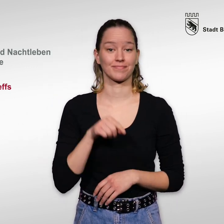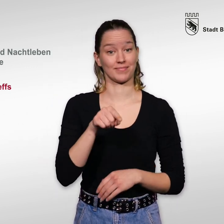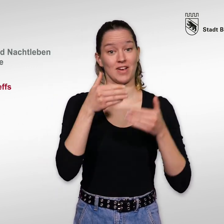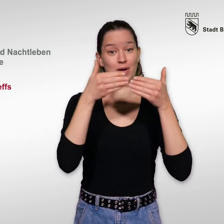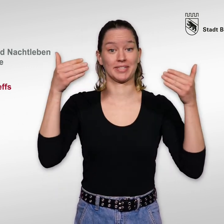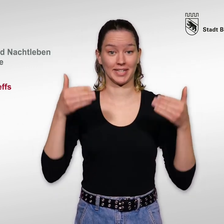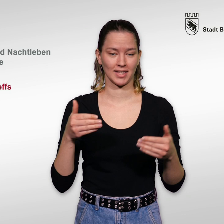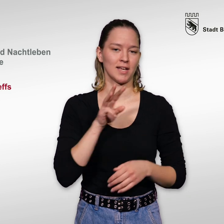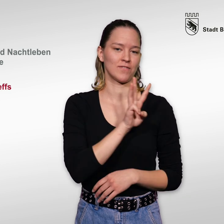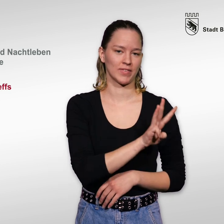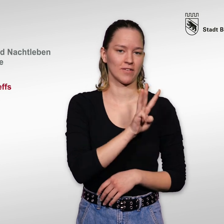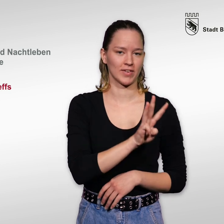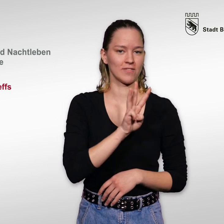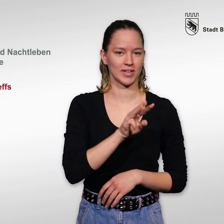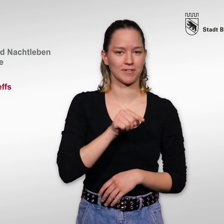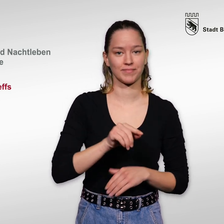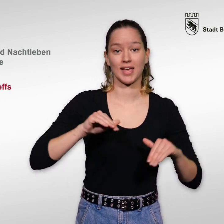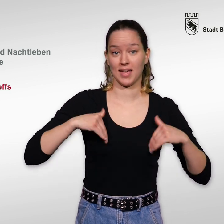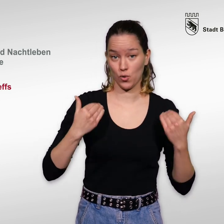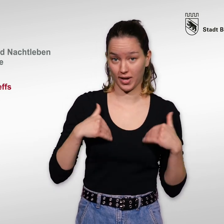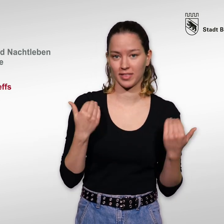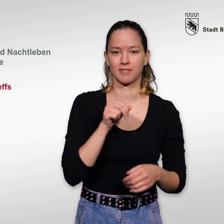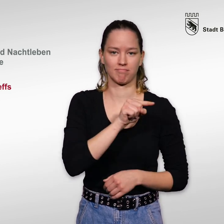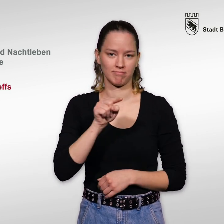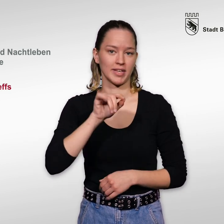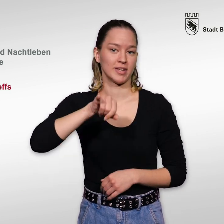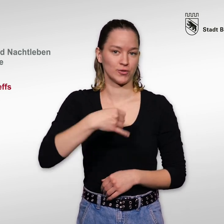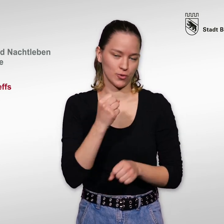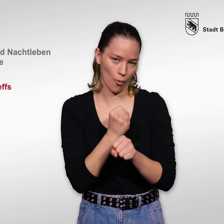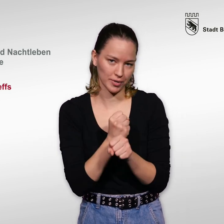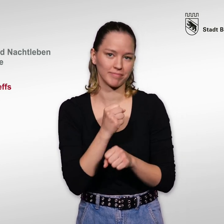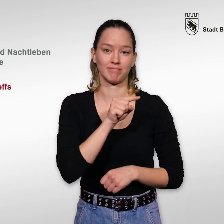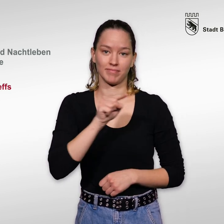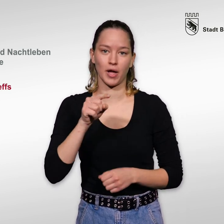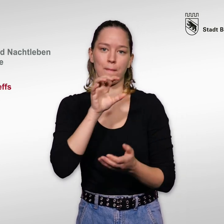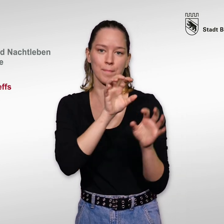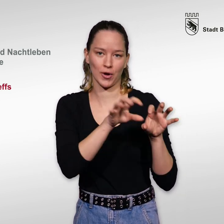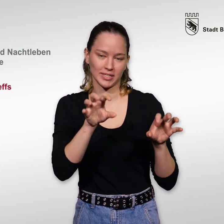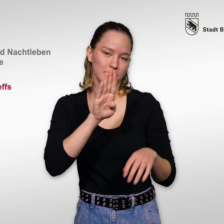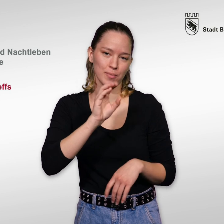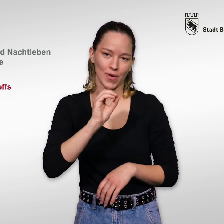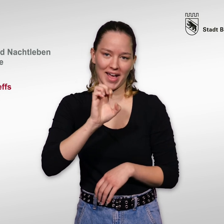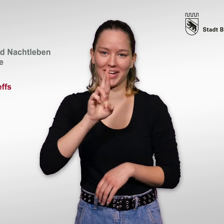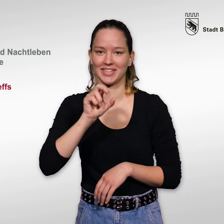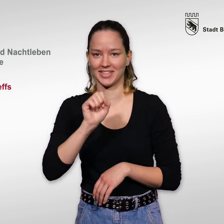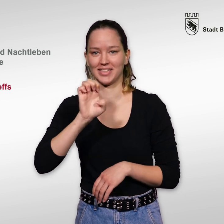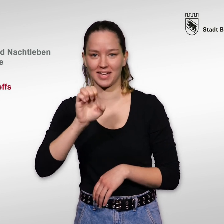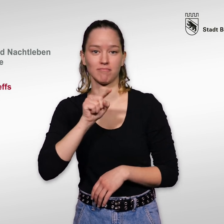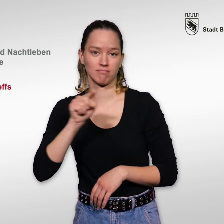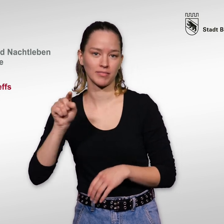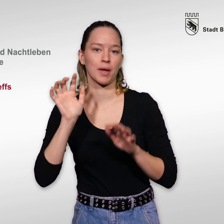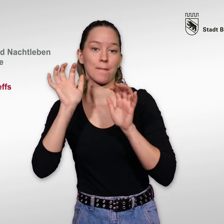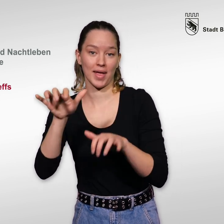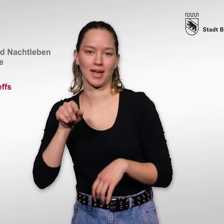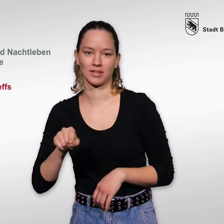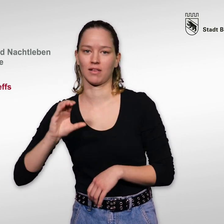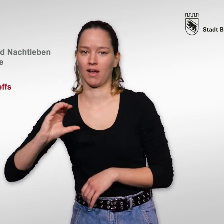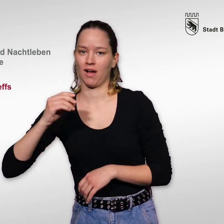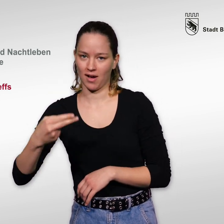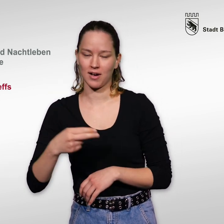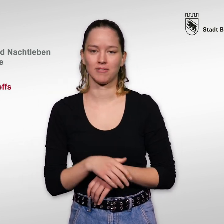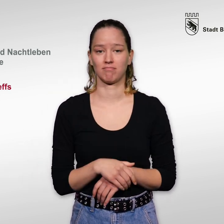Auf der Website: www.jugend-job-boerse-bern.ch